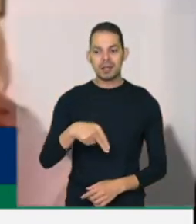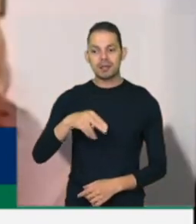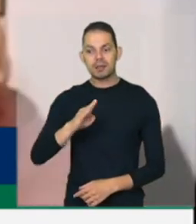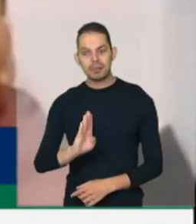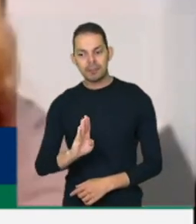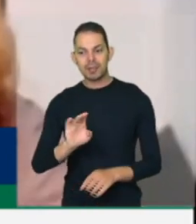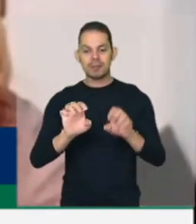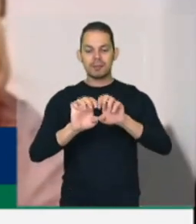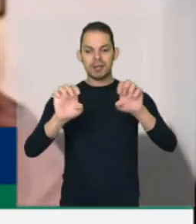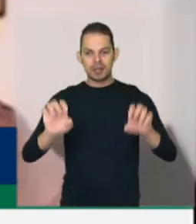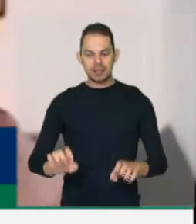INFRAESTRUTURA, TECNOLOGIA E 1,9 TRILHÃO DE TRANSFERÊNCIA